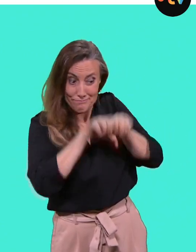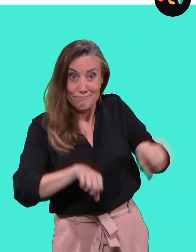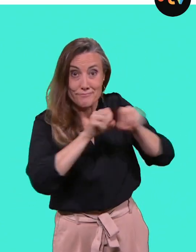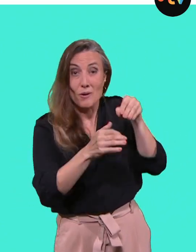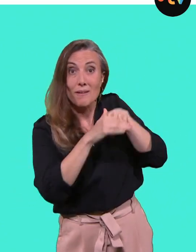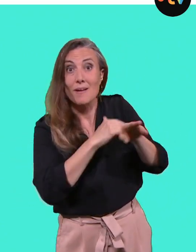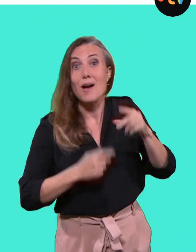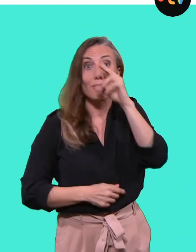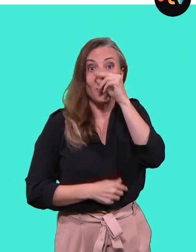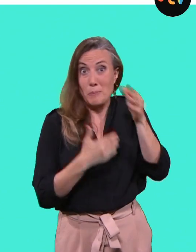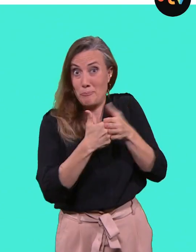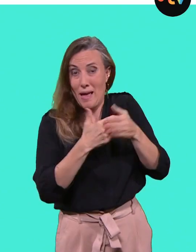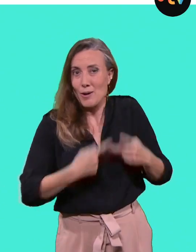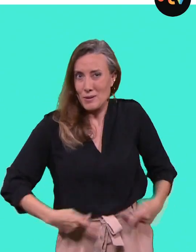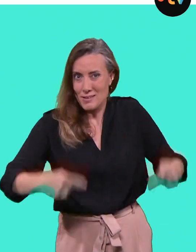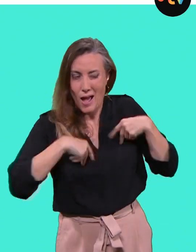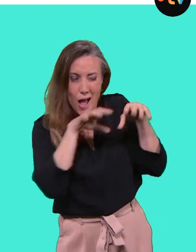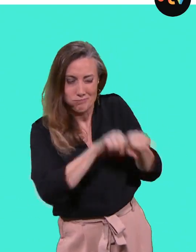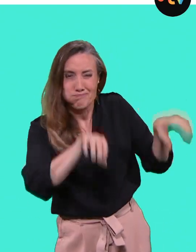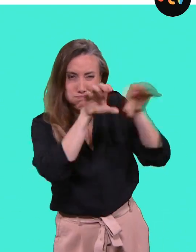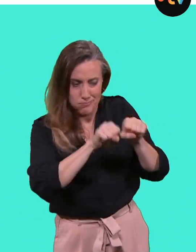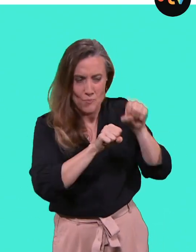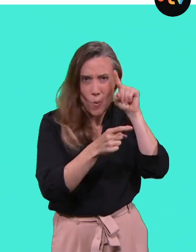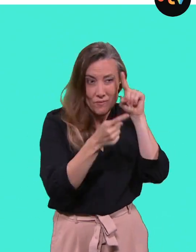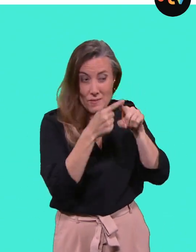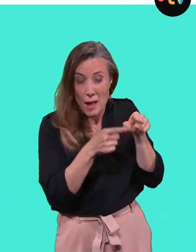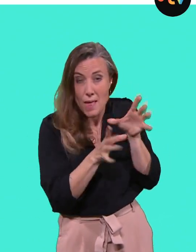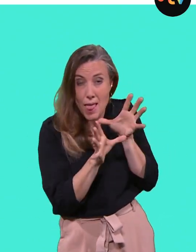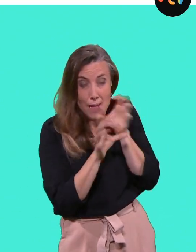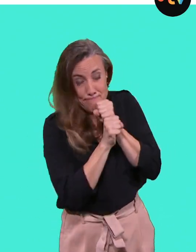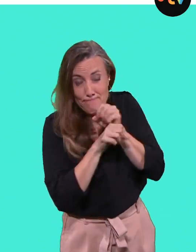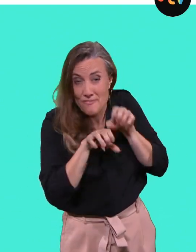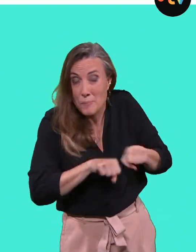Cet animal mécanique a été créé dans un atelier près de Nantes.